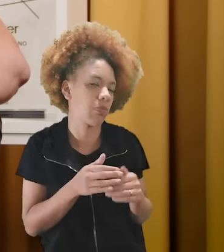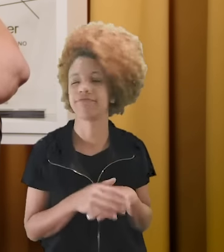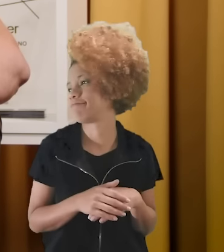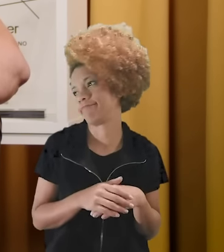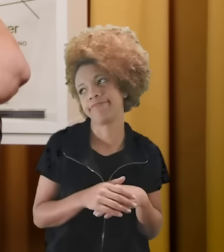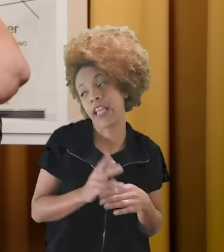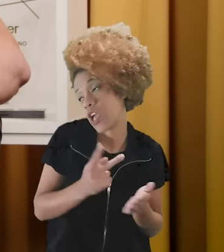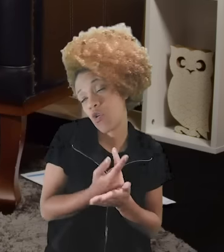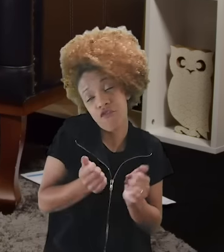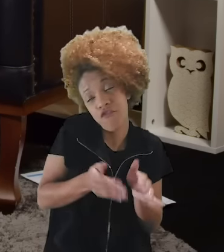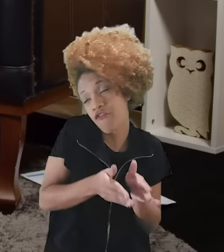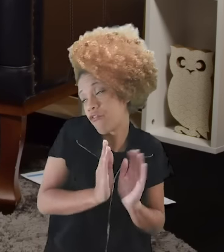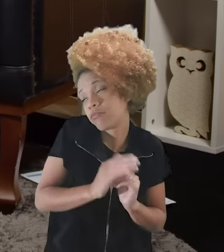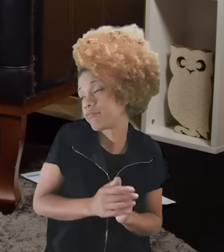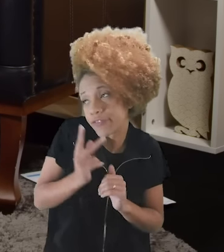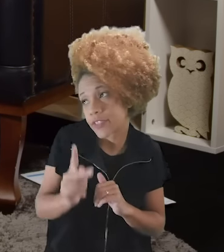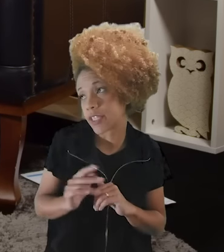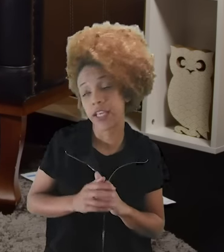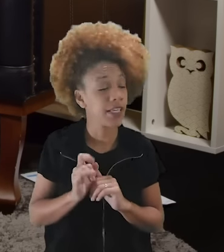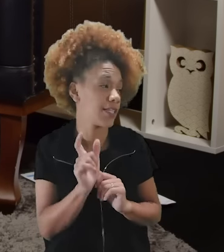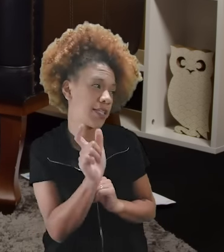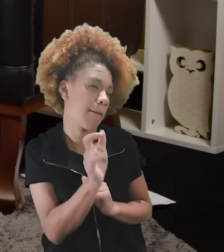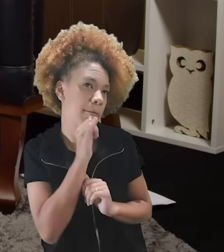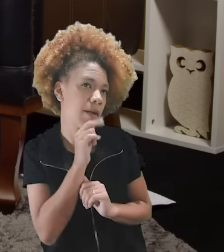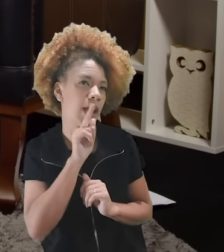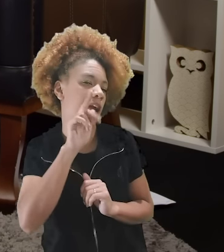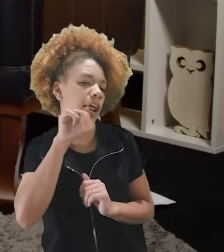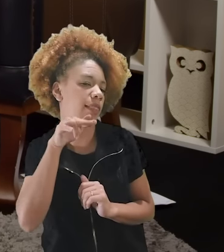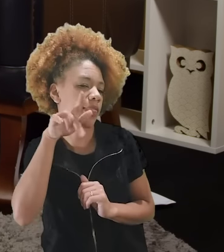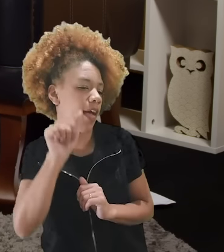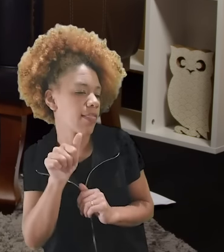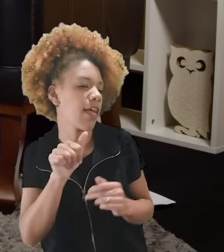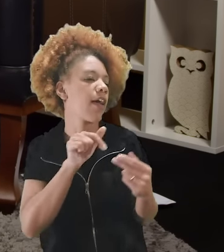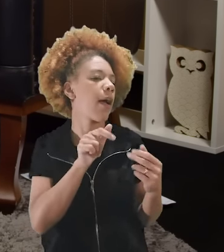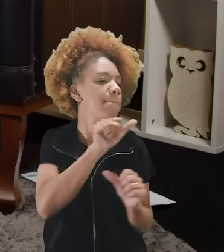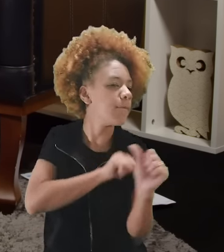Car não tá você errou [ __ ] você você errou se você errou a palavra Granada por Granada Smoke